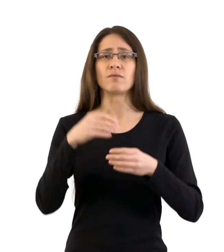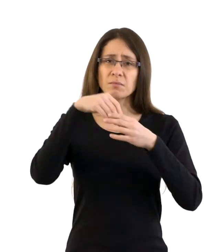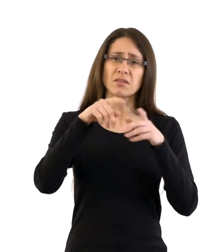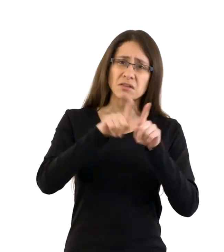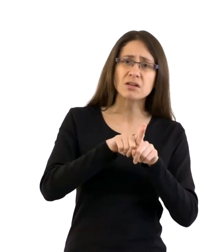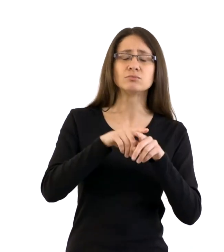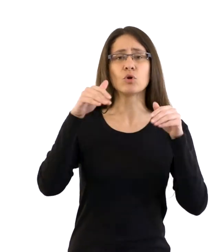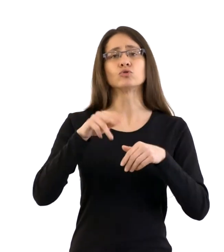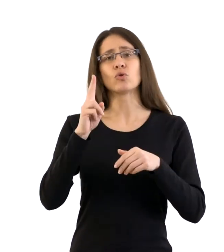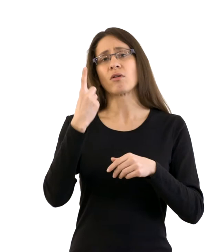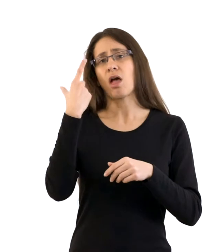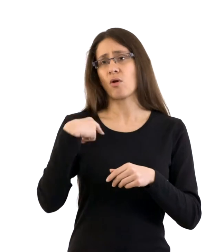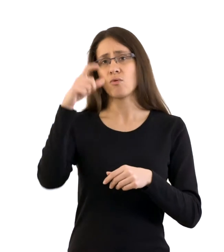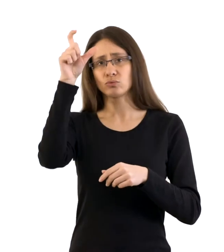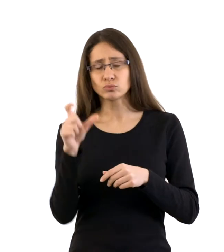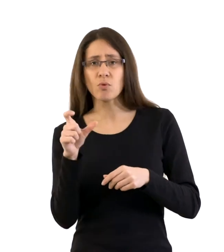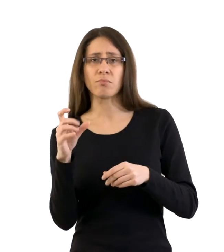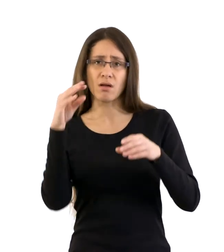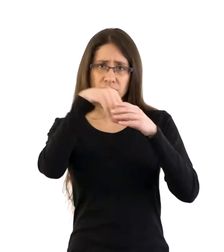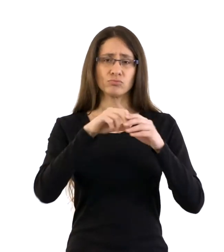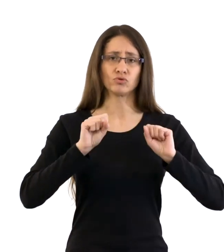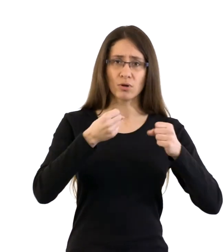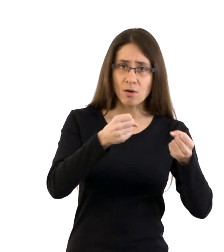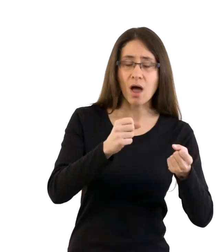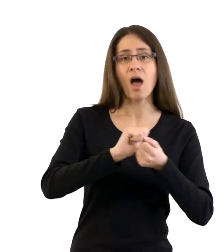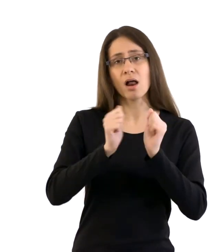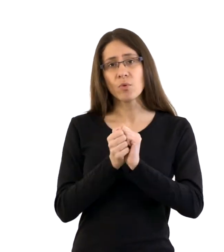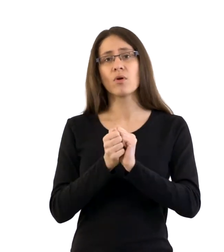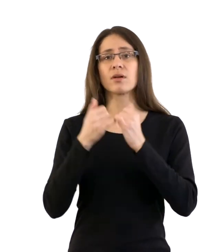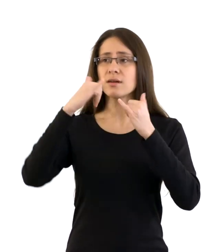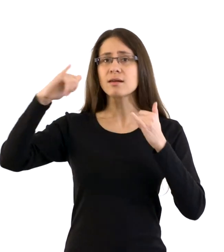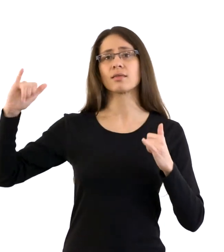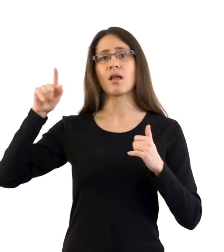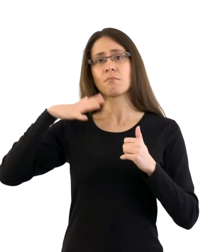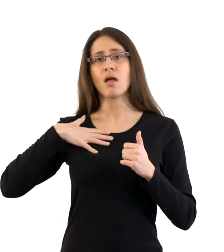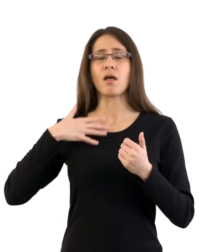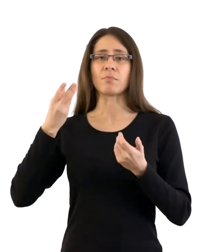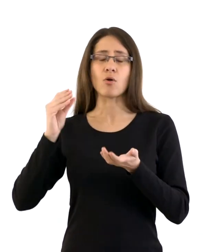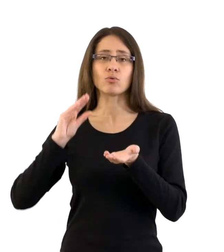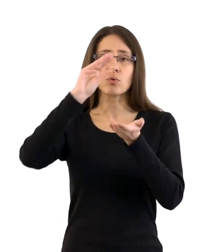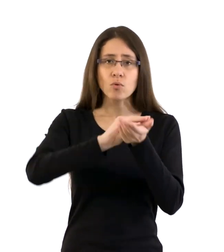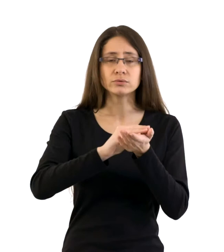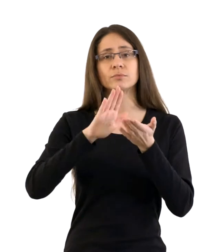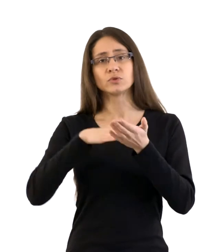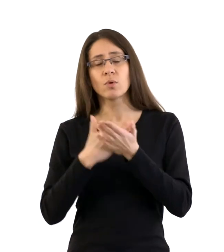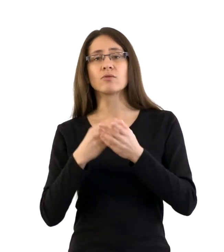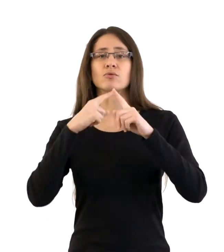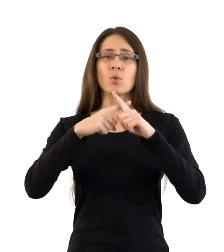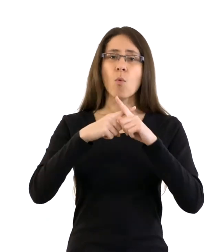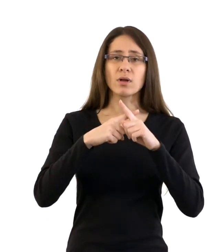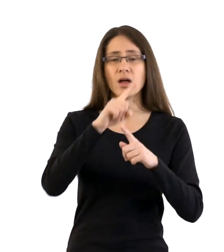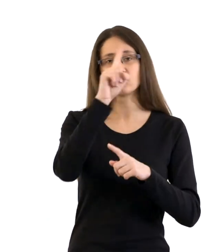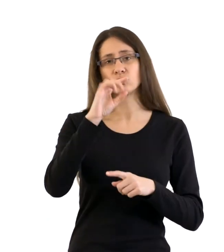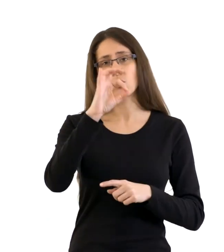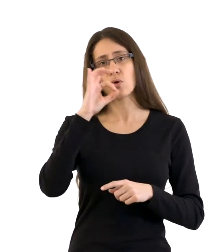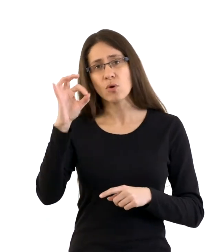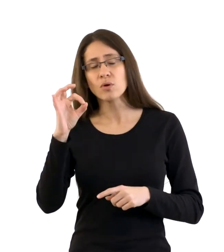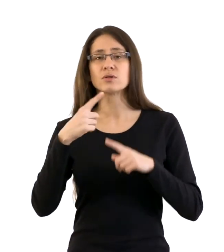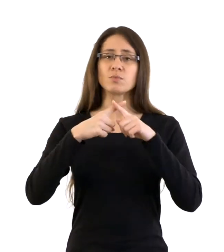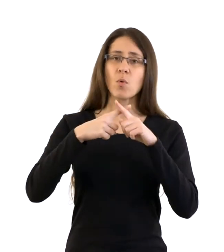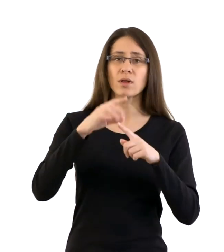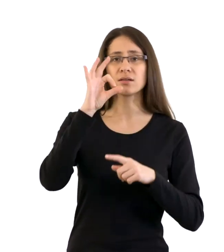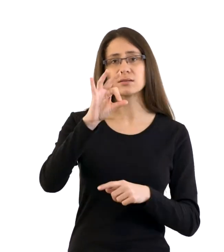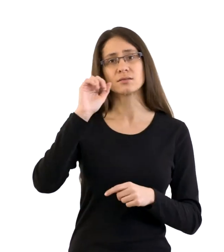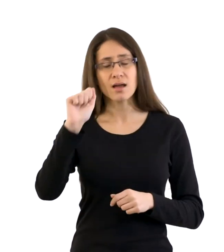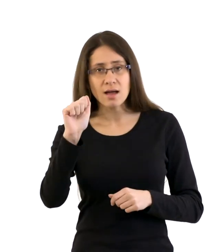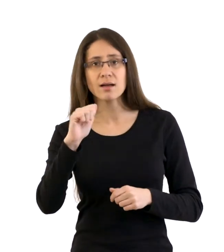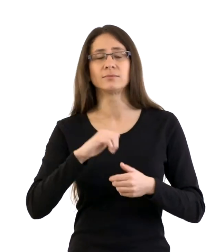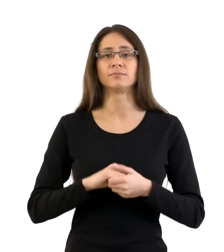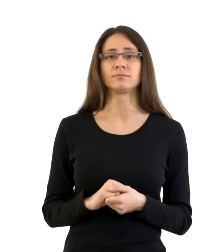mogą też zakładać jednoosobowe spółki kapitałowe, tj. spółki z ograniczoną odpowiedzialnością oraz spółki akcyjne.